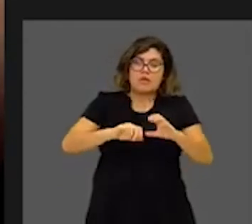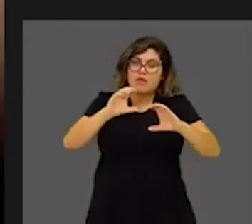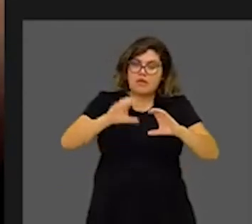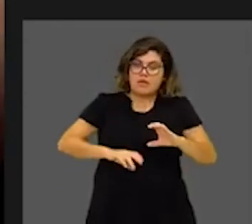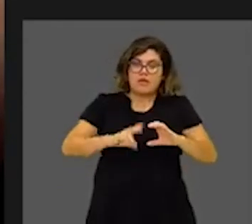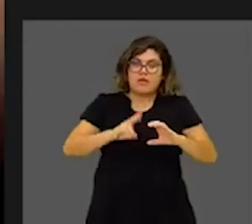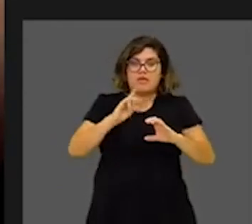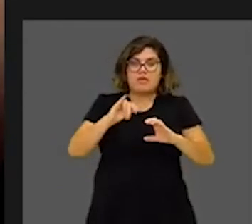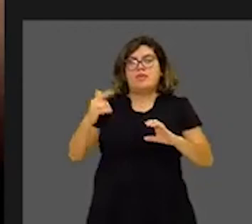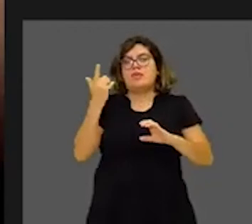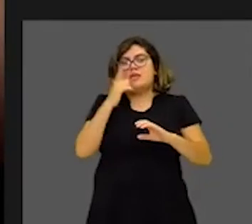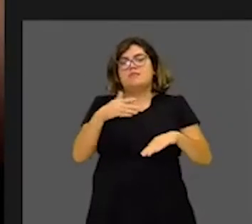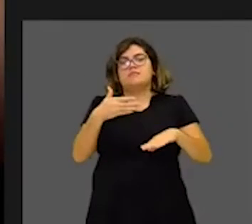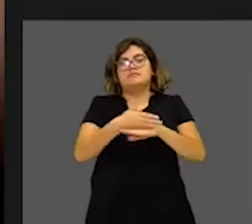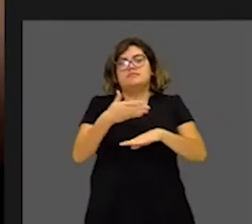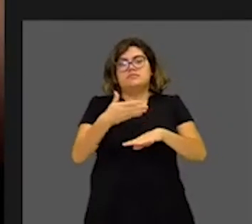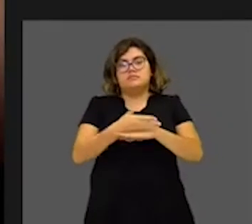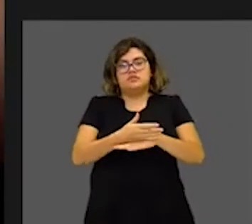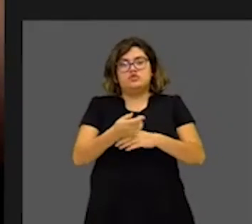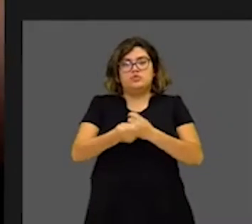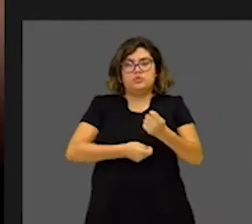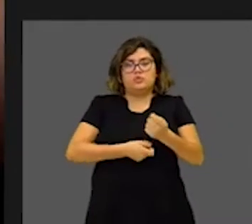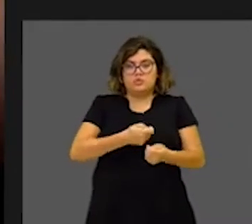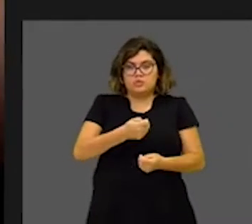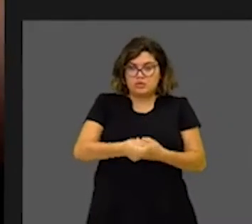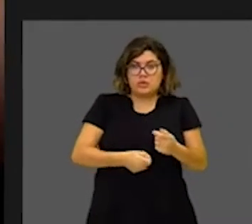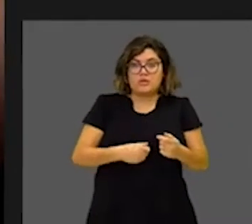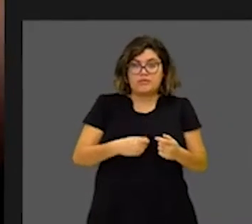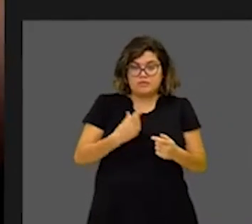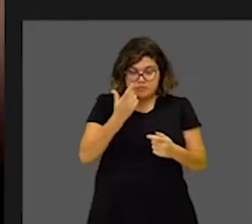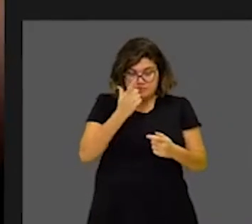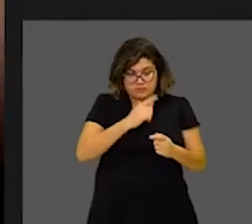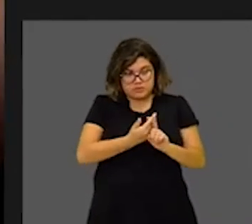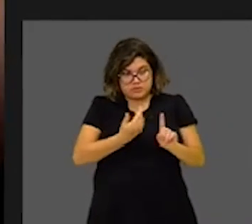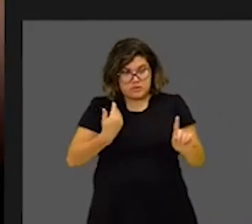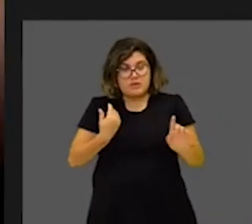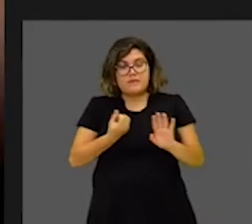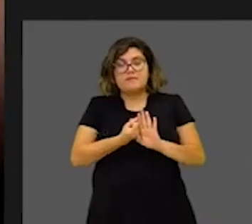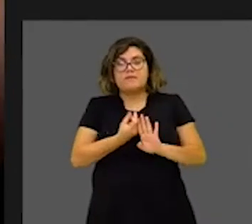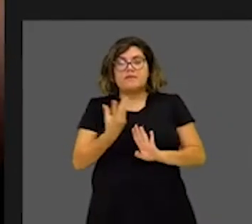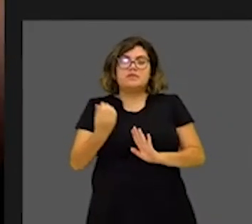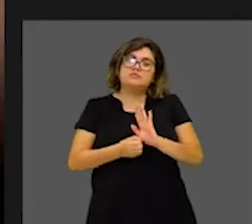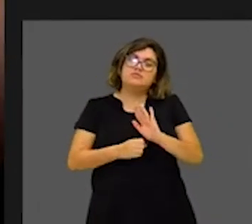de doações privadas a cidadania se afastou por vários movimentos que houve na sociedade tanto